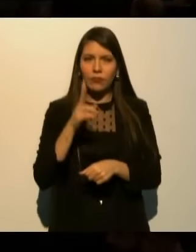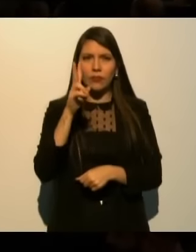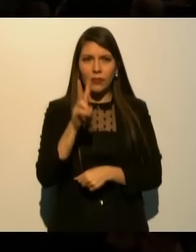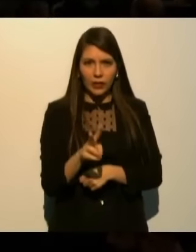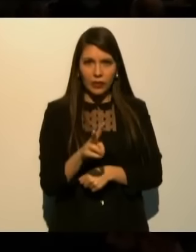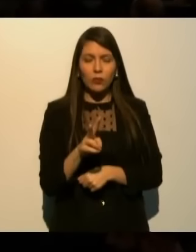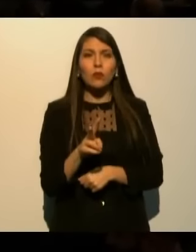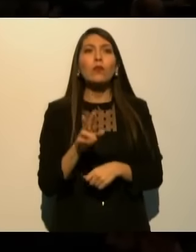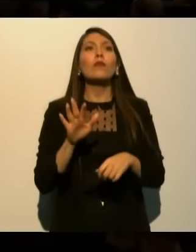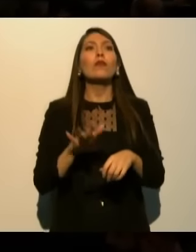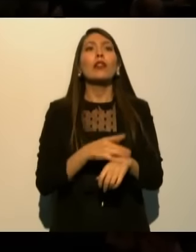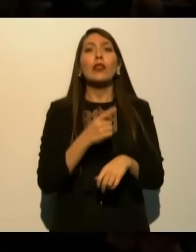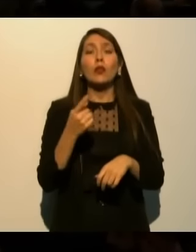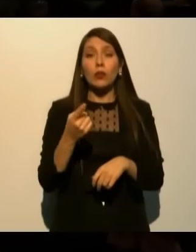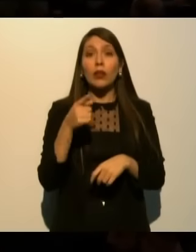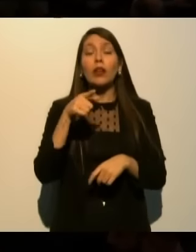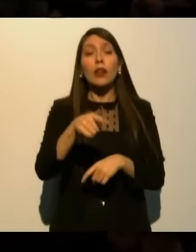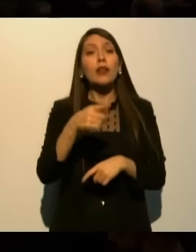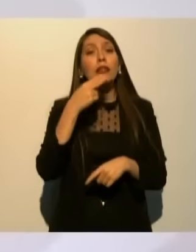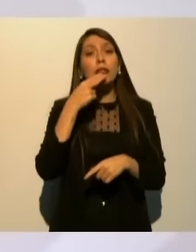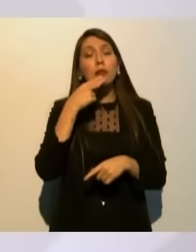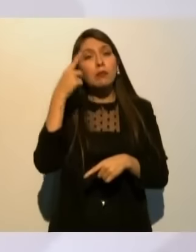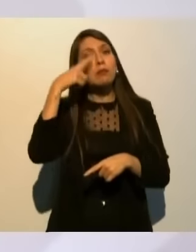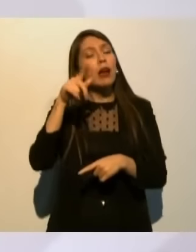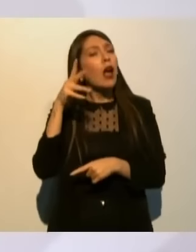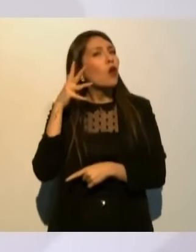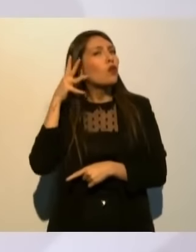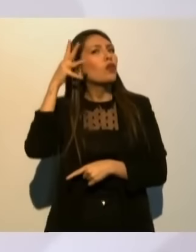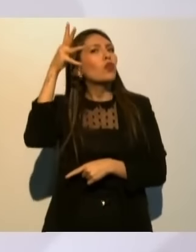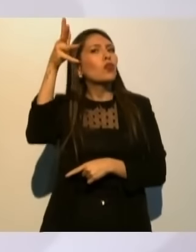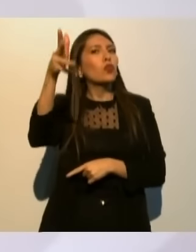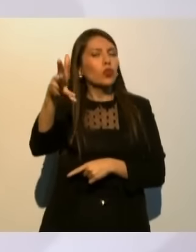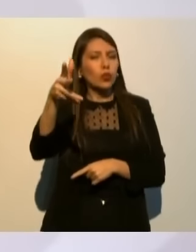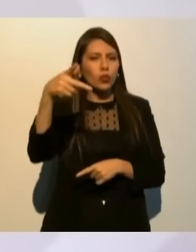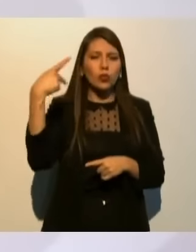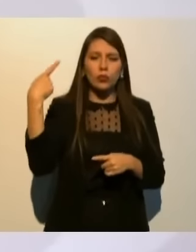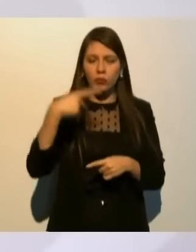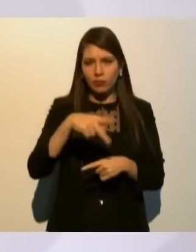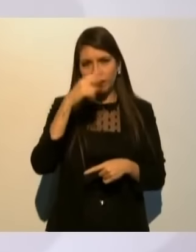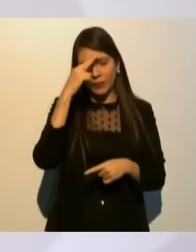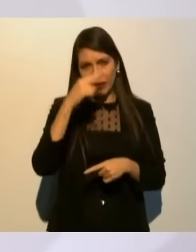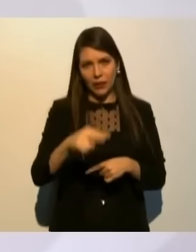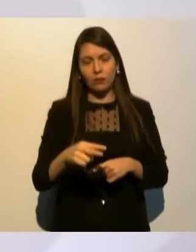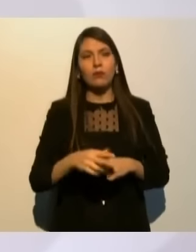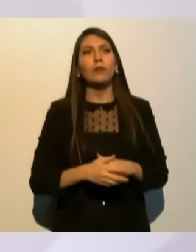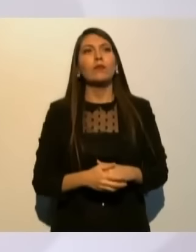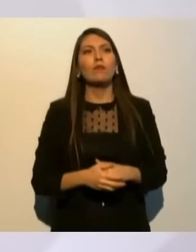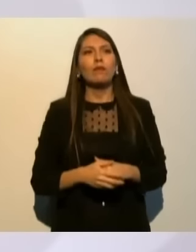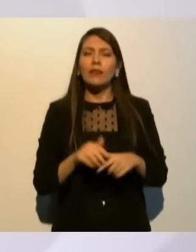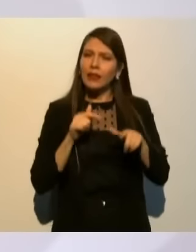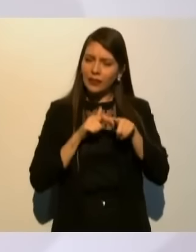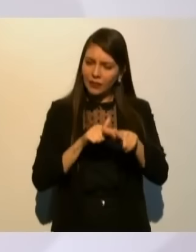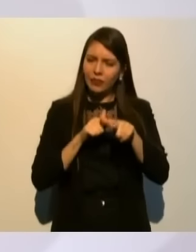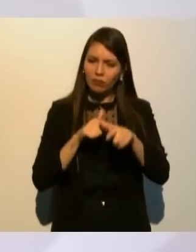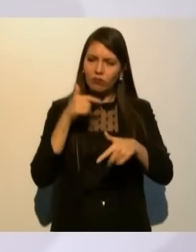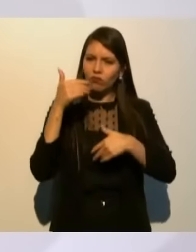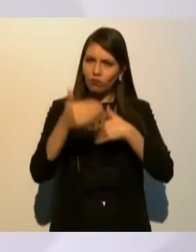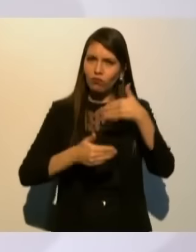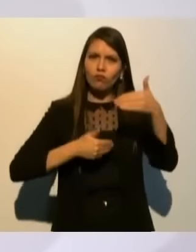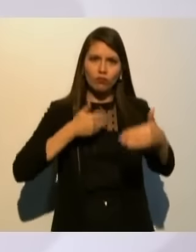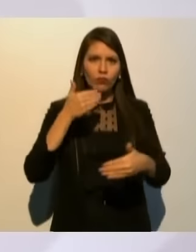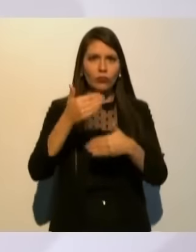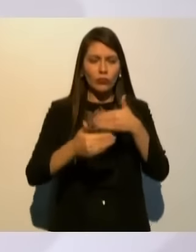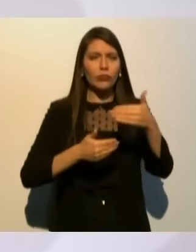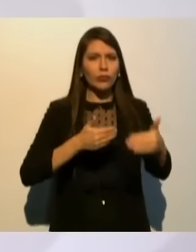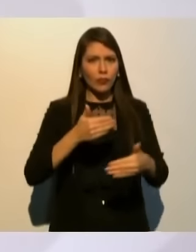el futuro y el presente de nuestro pueblo sigamos avanzando con la certeza de que vamos por la ruta